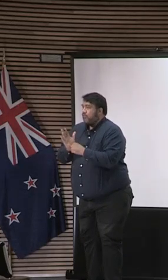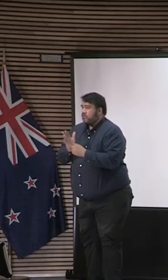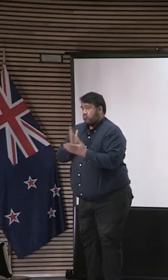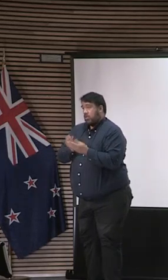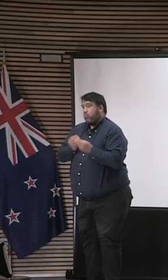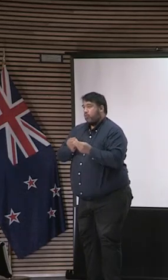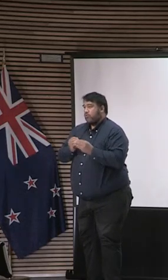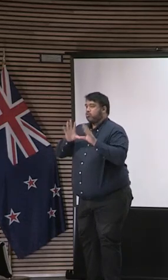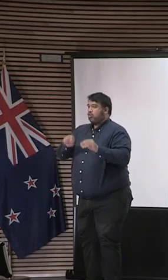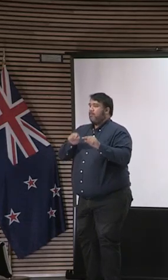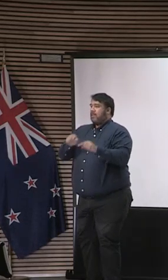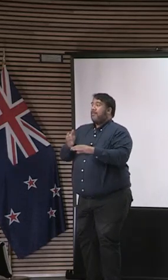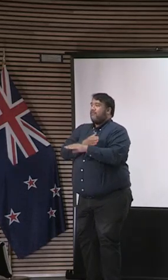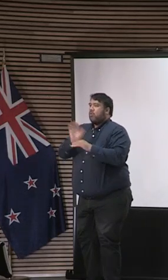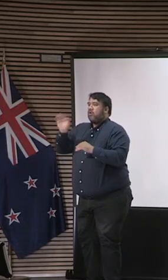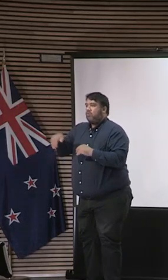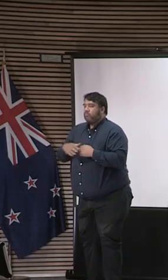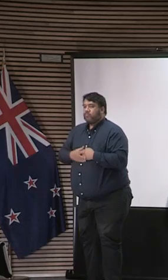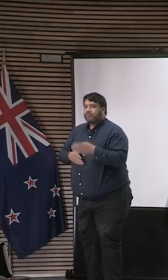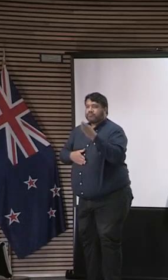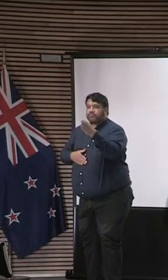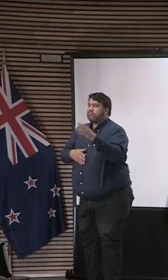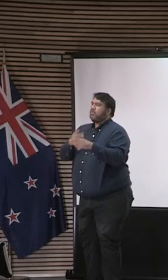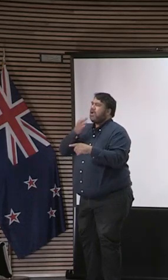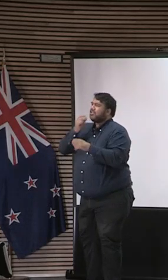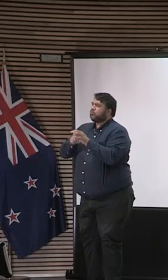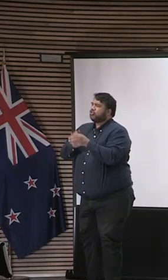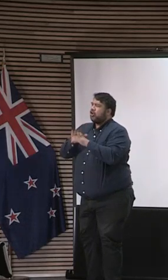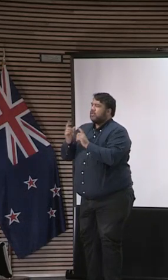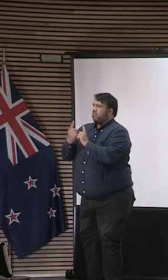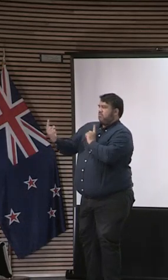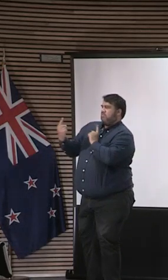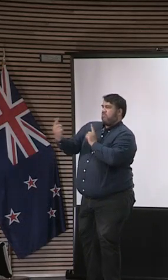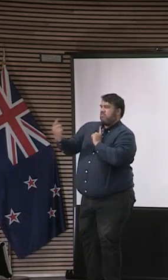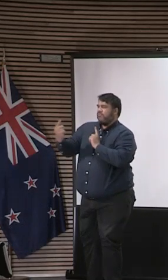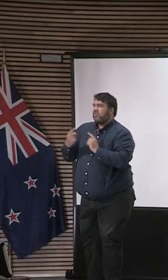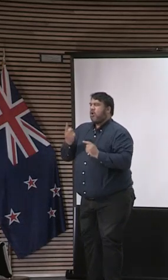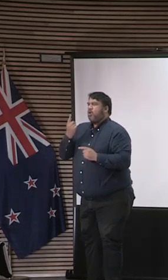tenei wa ko te 3,241 e whakahaere ana i te taratahi wehe, a, i ata takahia e matou, te tango ranei, mo te 25 nga taangata i whakamatau pai mo te COVID ahakoa kei te whare taraiwa, whakauruhia ranei. Na